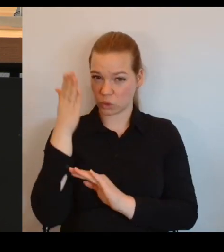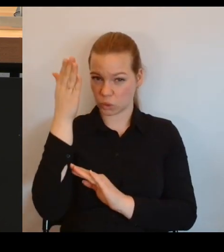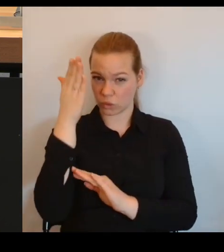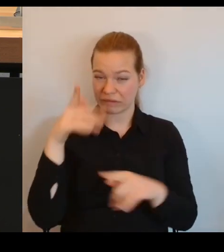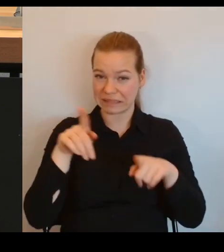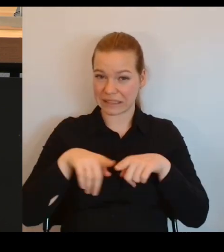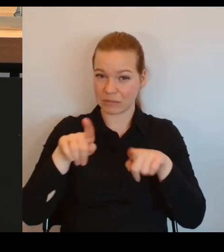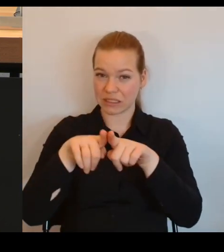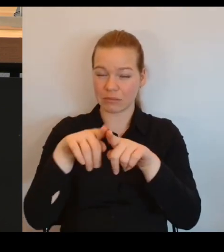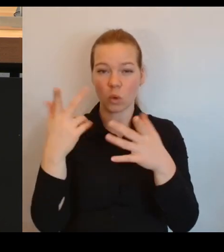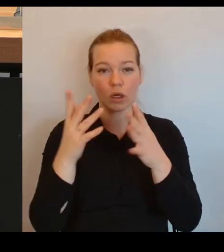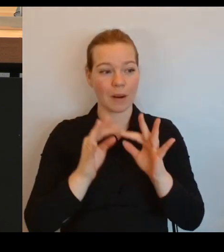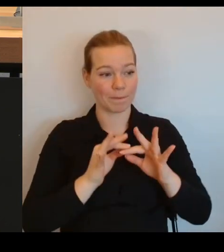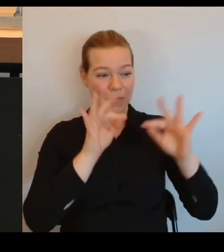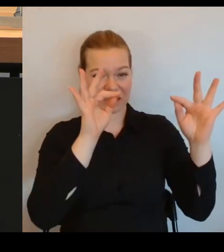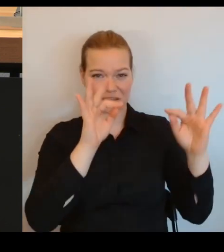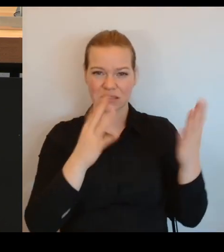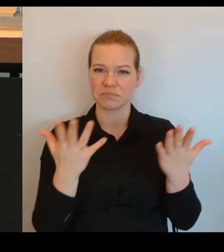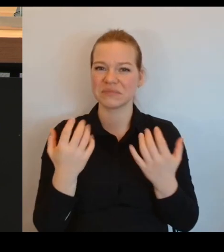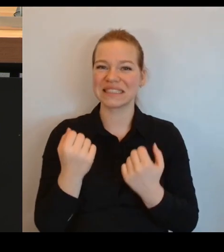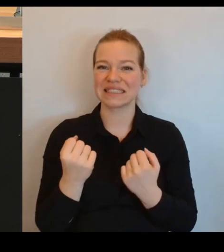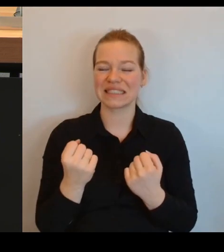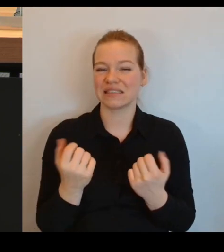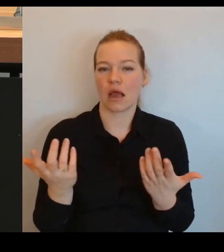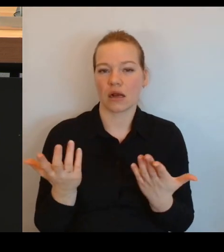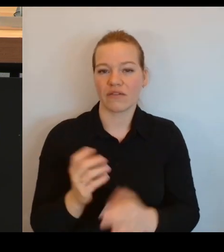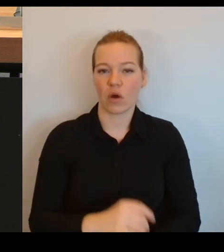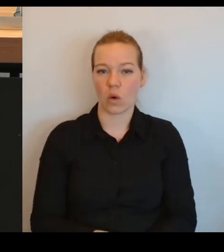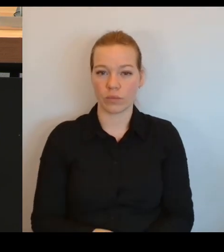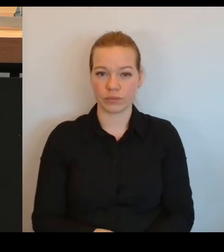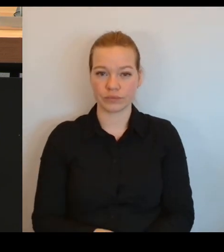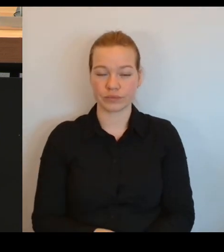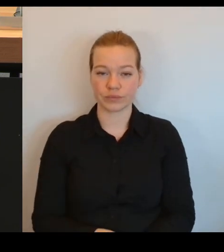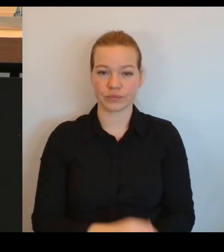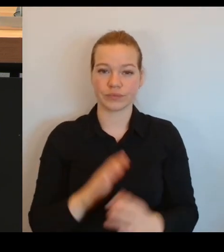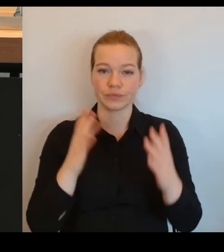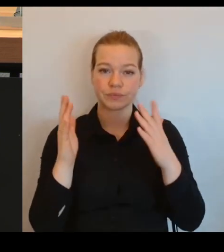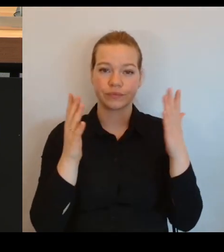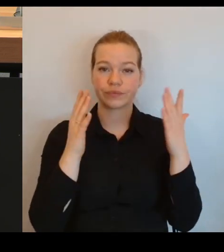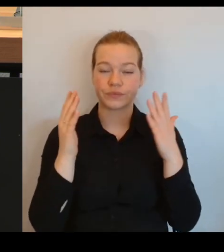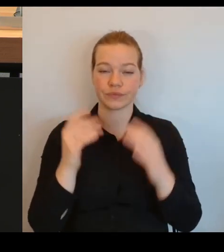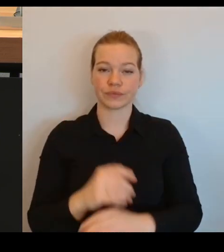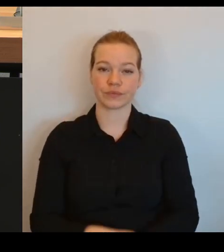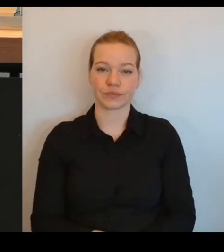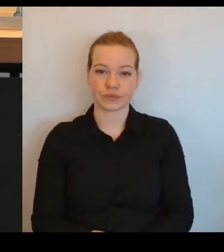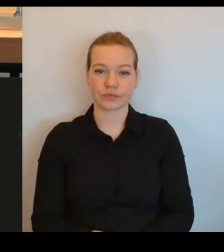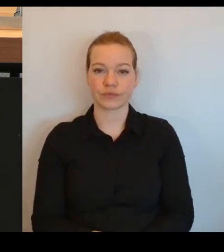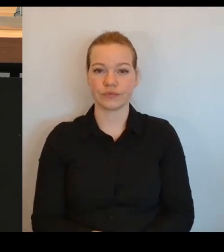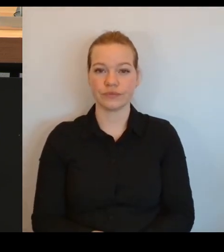Und noch eines Die landeseigenen Unternehmen dürfen nicht als Schuldesel missbraucht werden, nur weil der